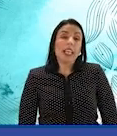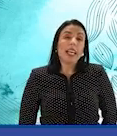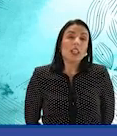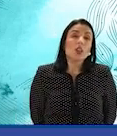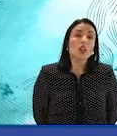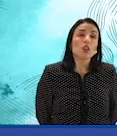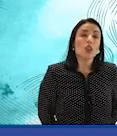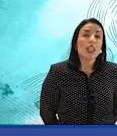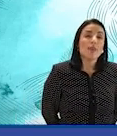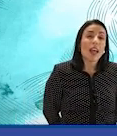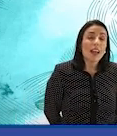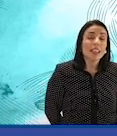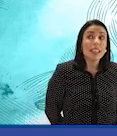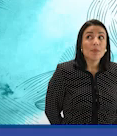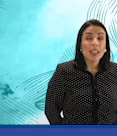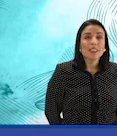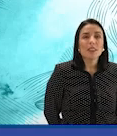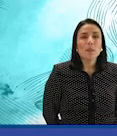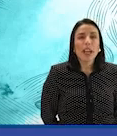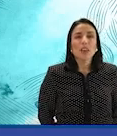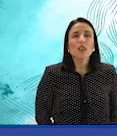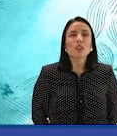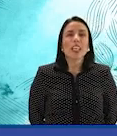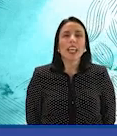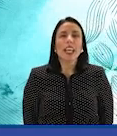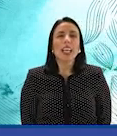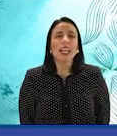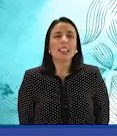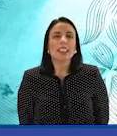que no son ni más ni menos que